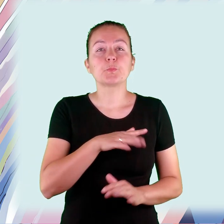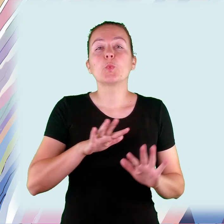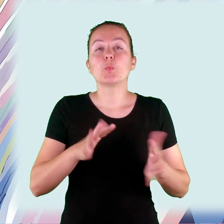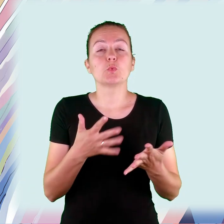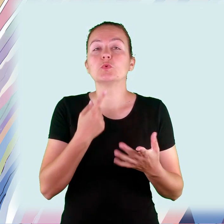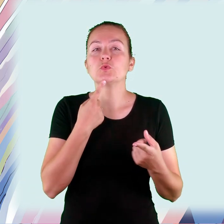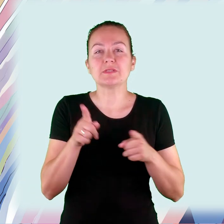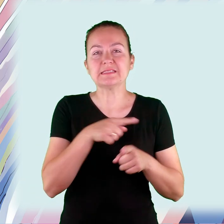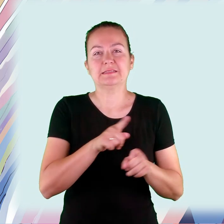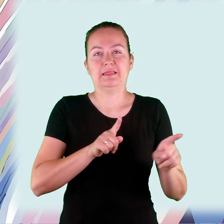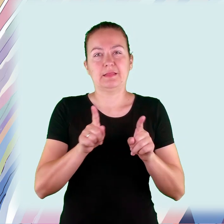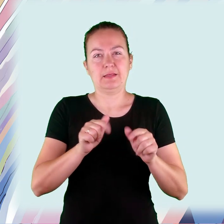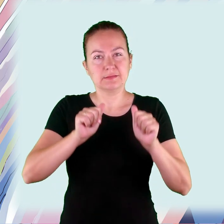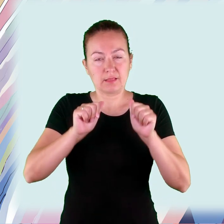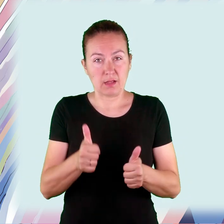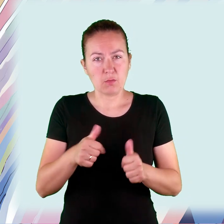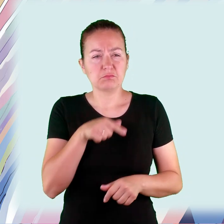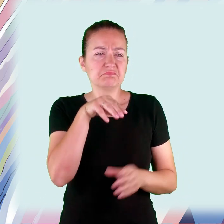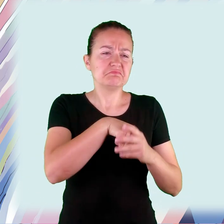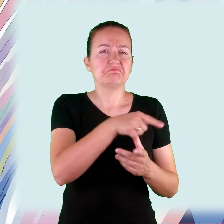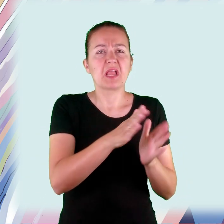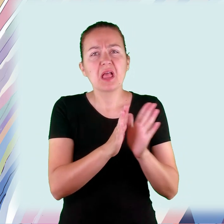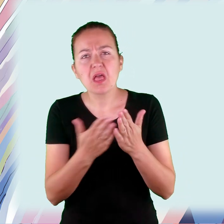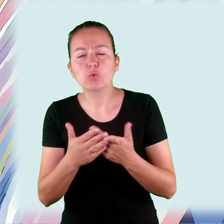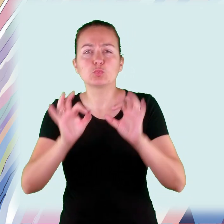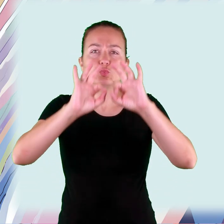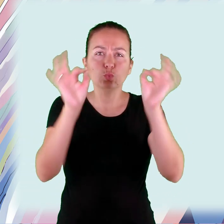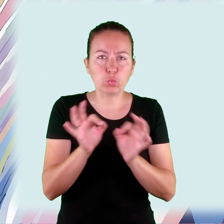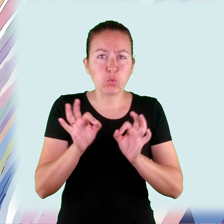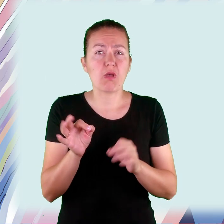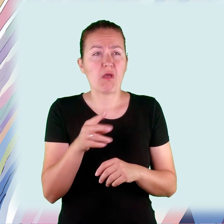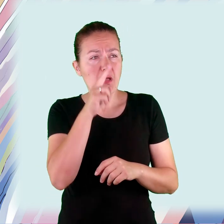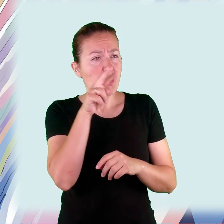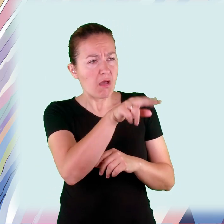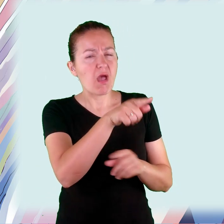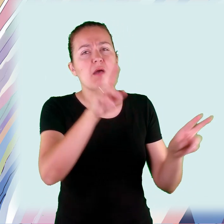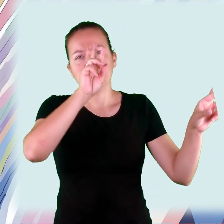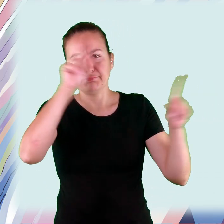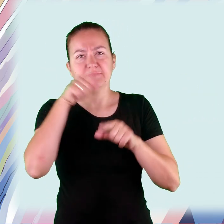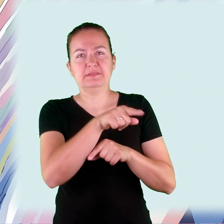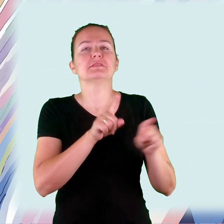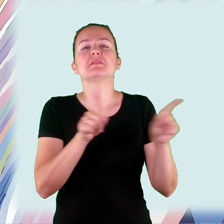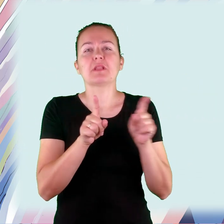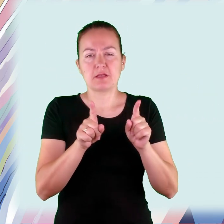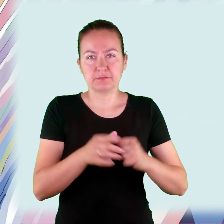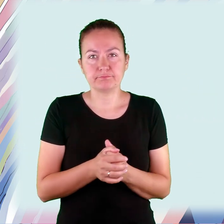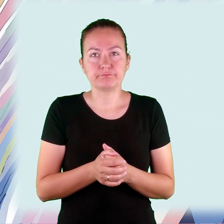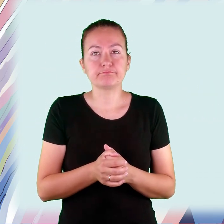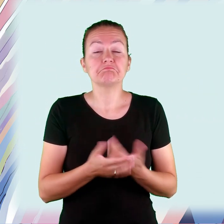Alegoria pojawia się w literaturze i sztuce.